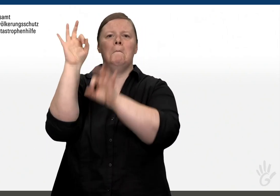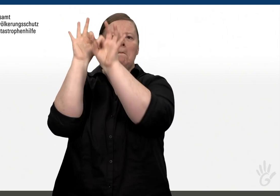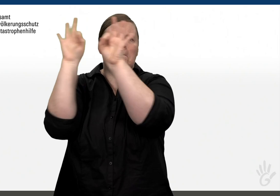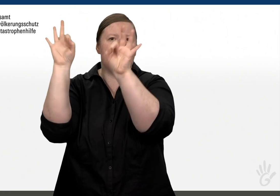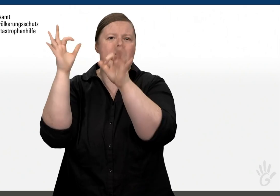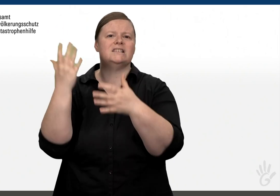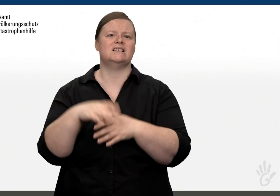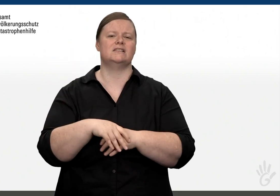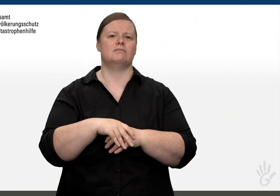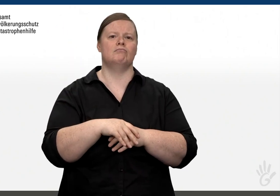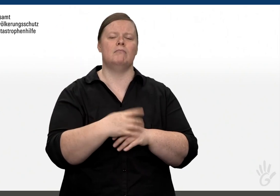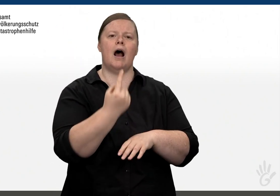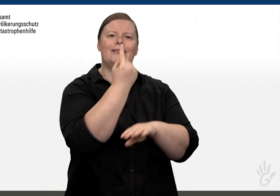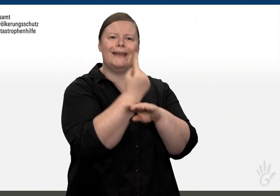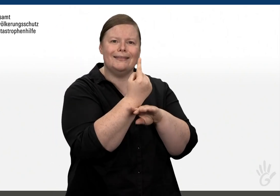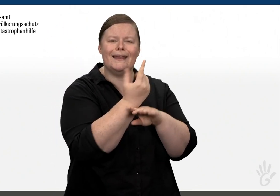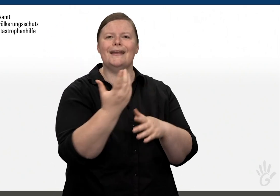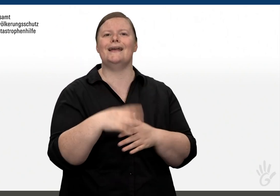Masten, Antennen